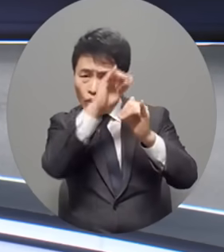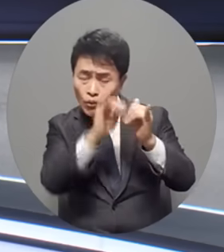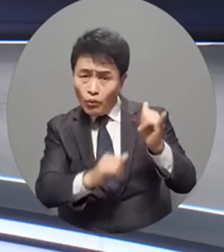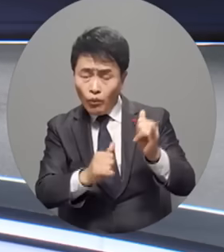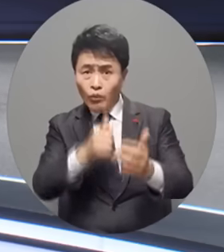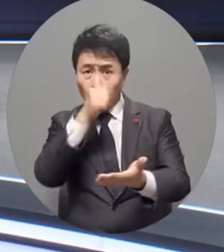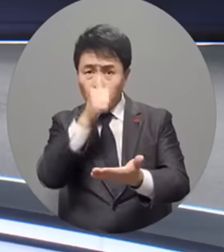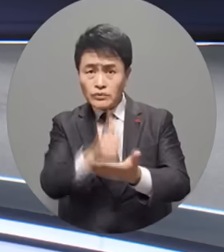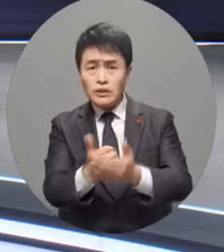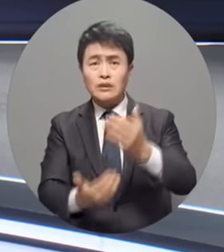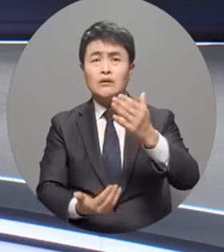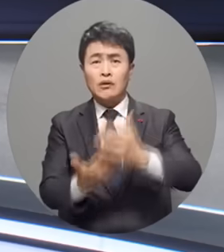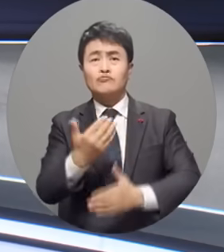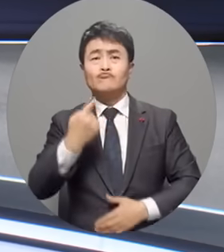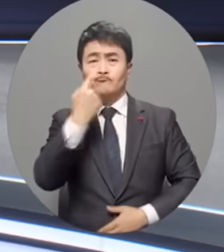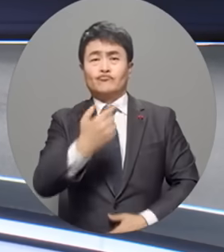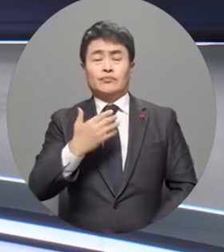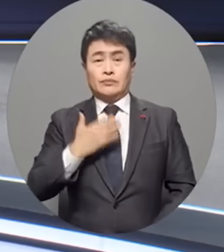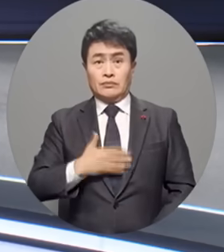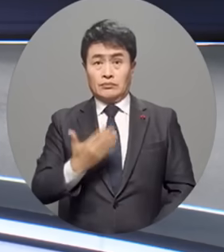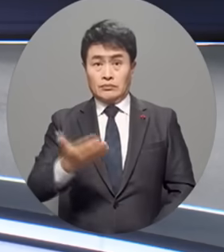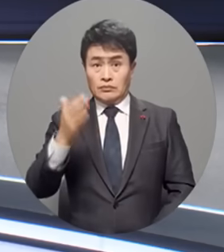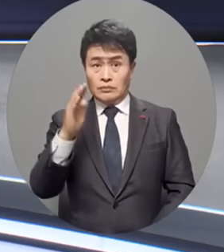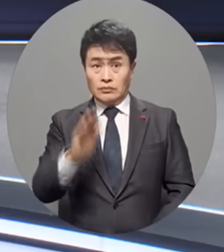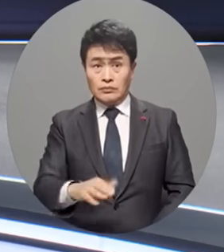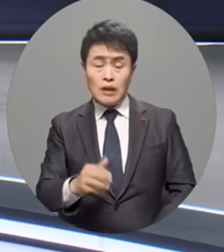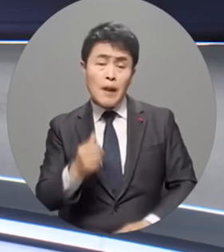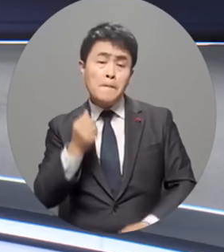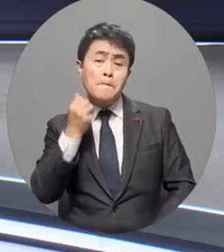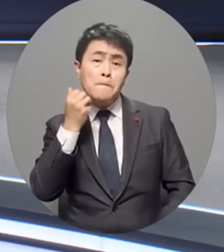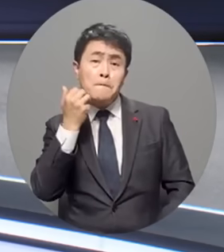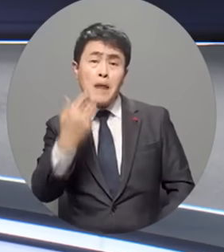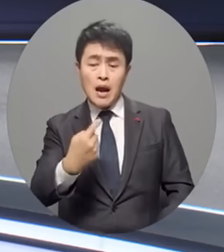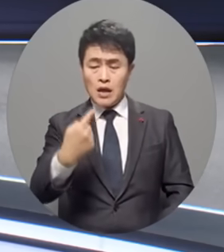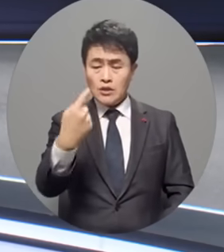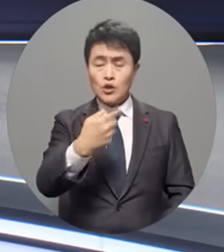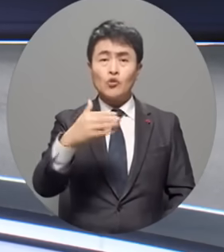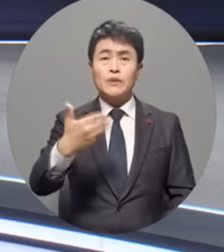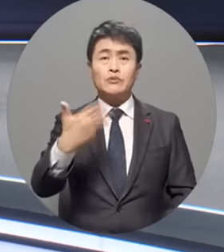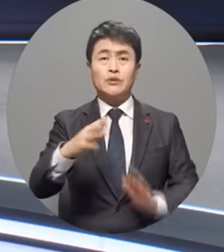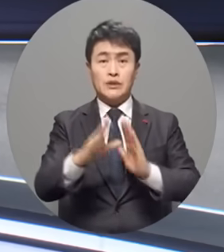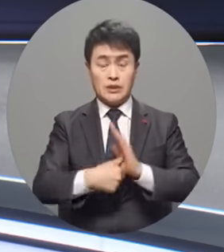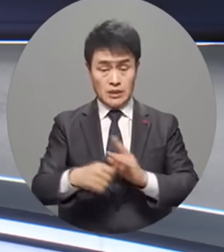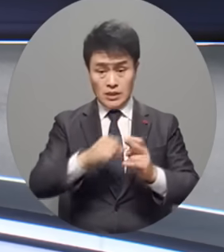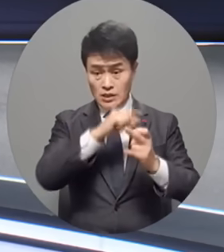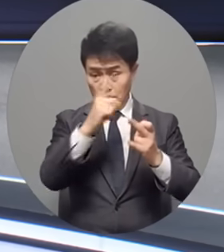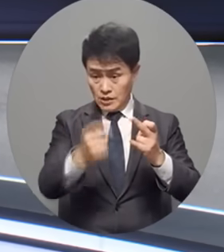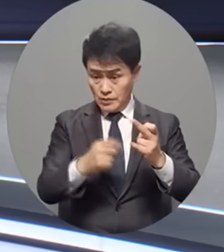이렇게 뒤늦게나마 역사의 단죄가 이뤄지는듯했습니다.